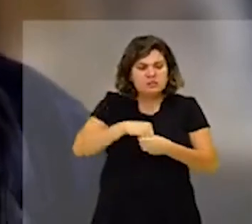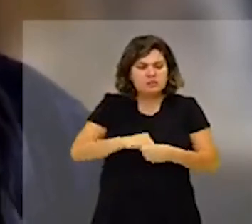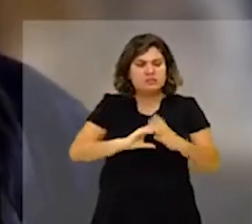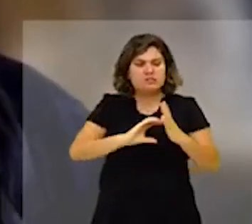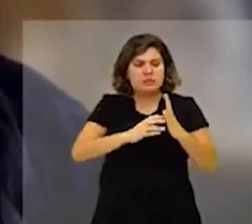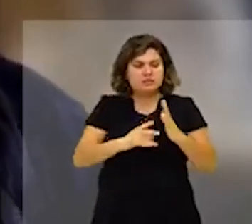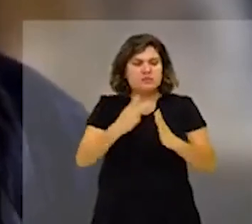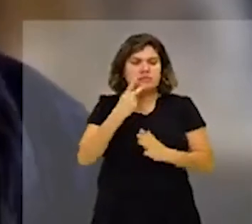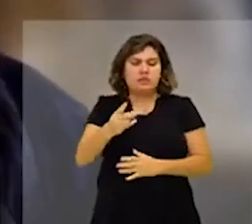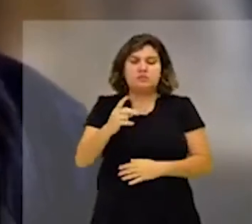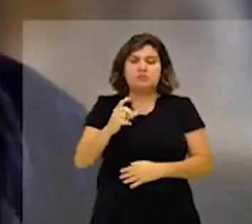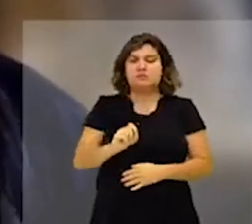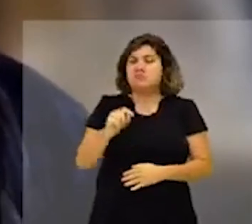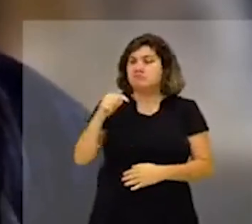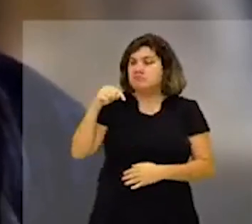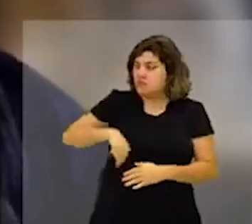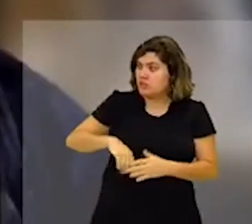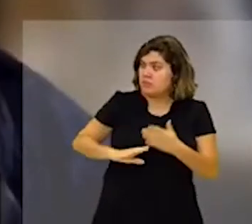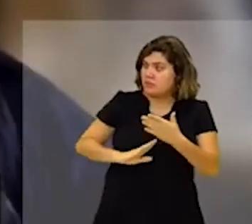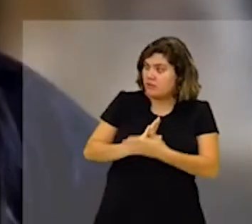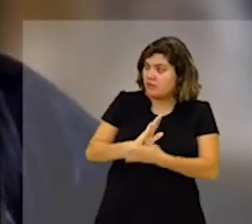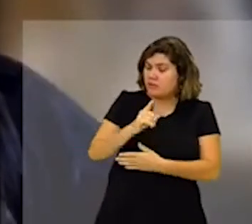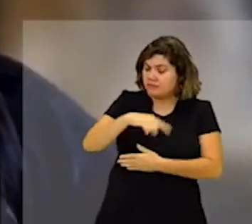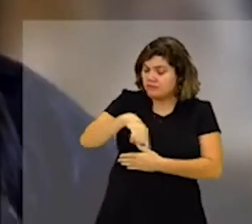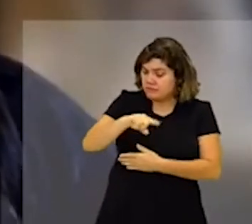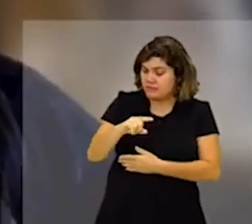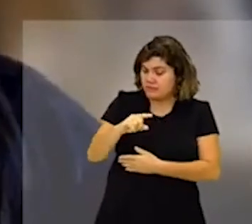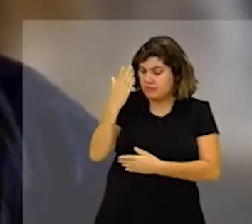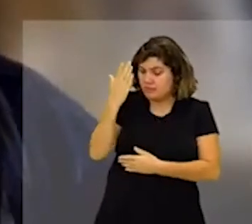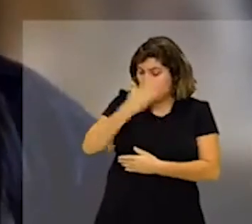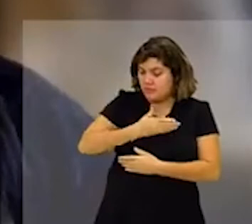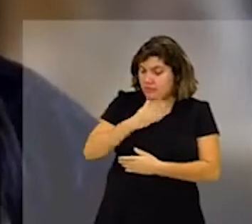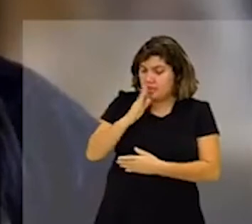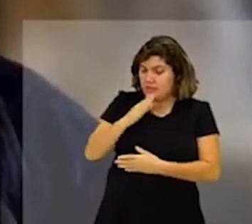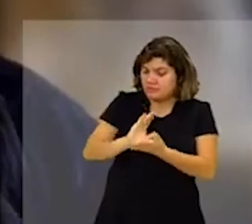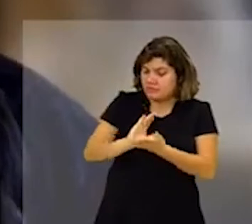que aqui tá provado que você já mandaram para dar o candidato ainda não mandaram nada para